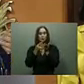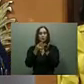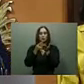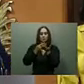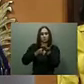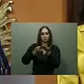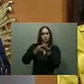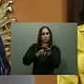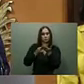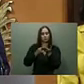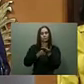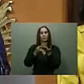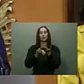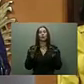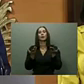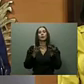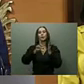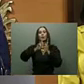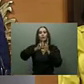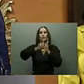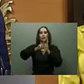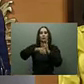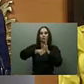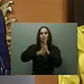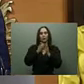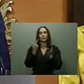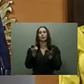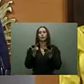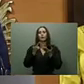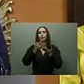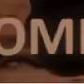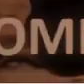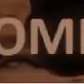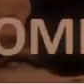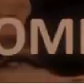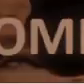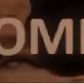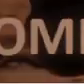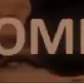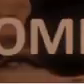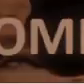de Turismo (Fitur 2023), el Ministerio de Turismo y el Banco de Reservas presentaron